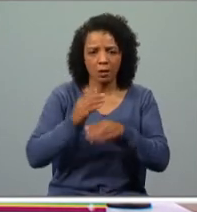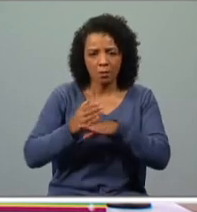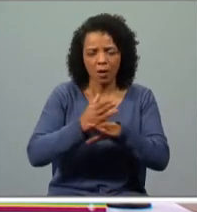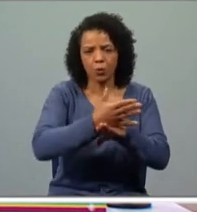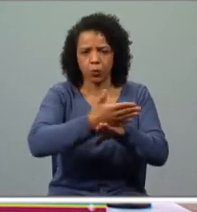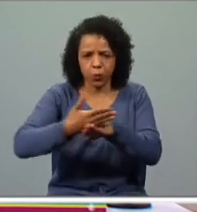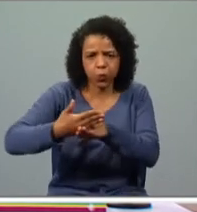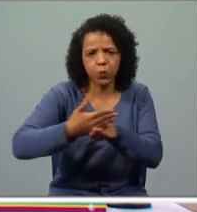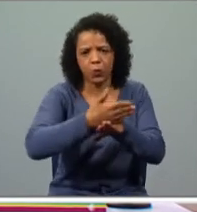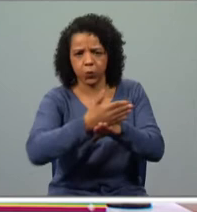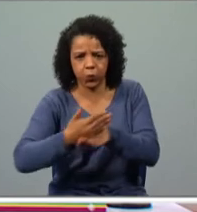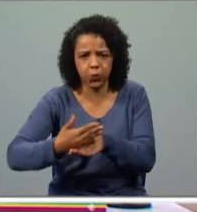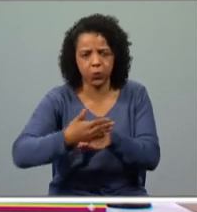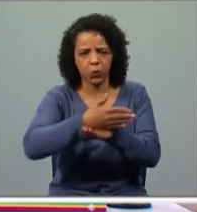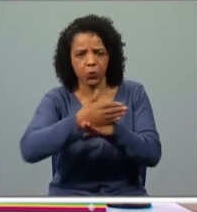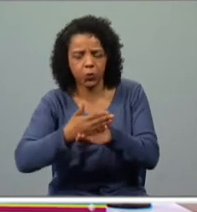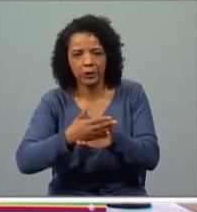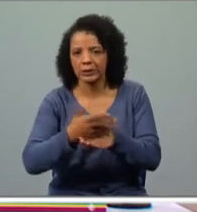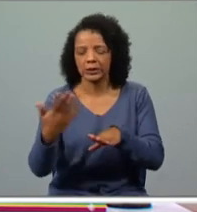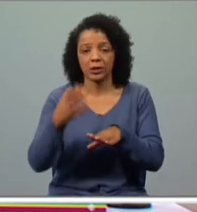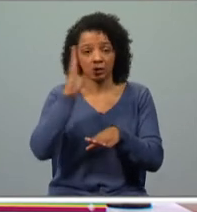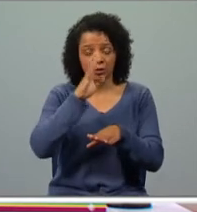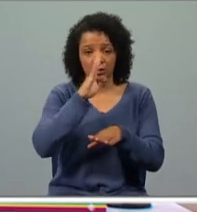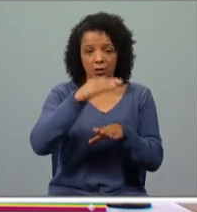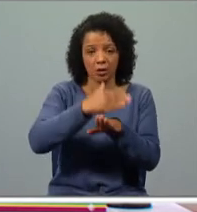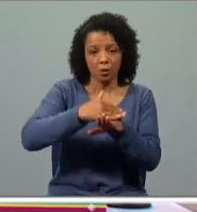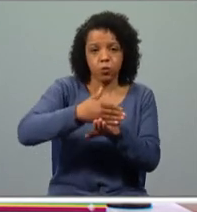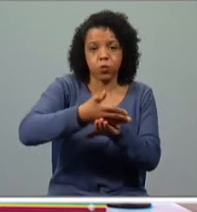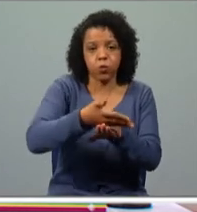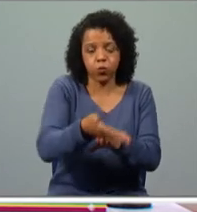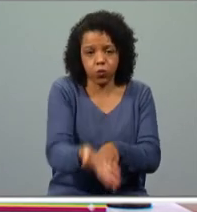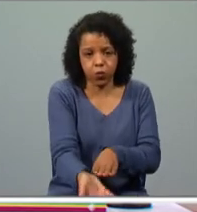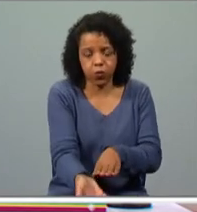contrariar aquela corrente hora para o barco não se não se virar e eles não não 以對抗當前時間如果你不掉頭，船就不掉頭，他們也不掉頭